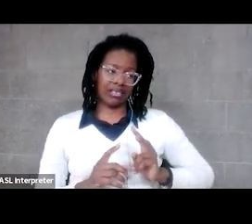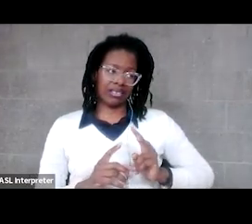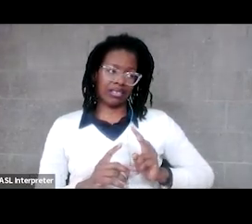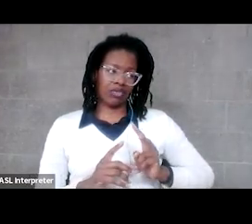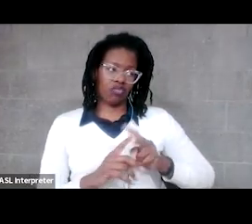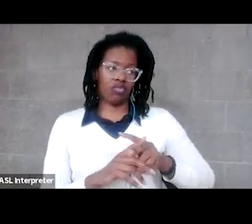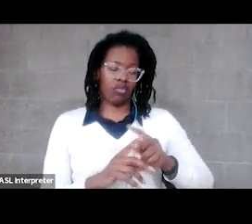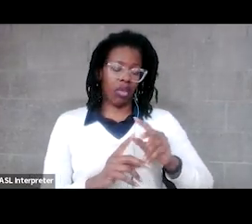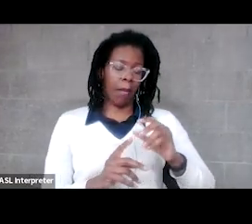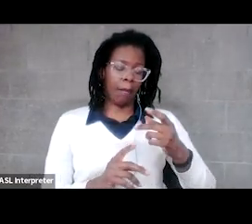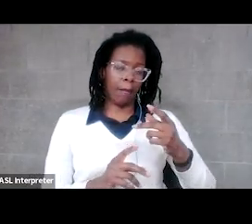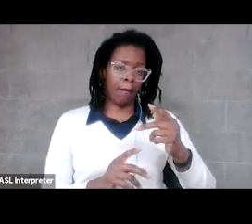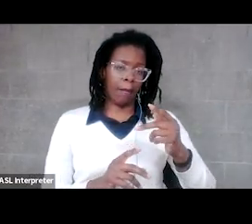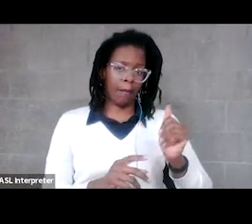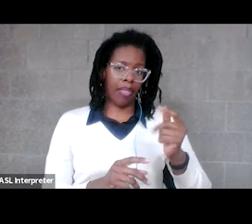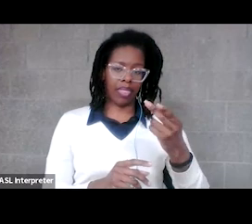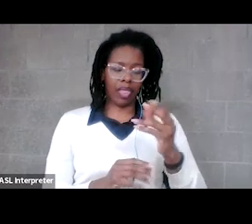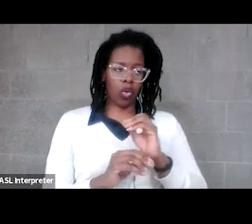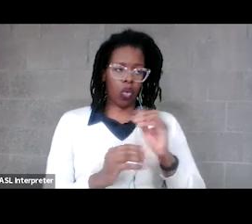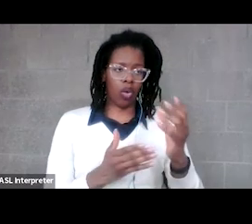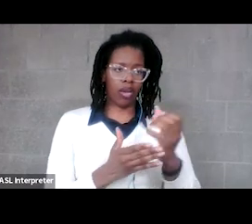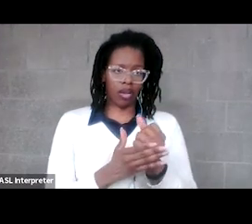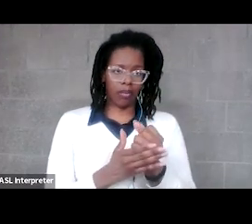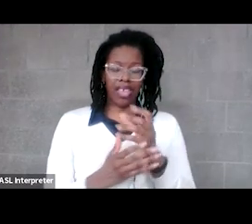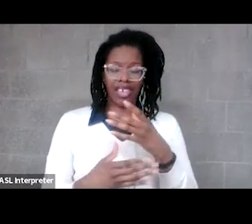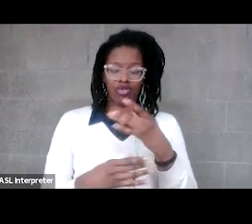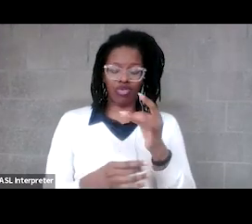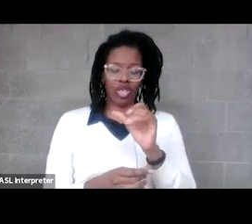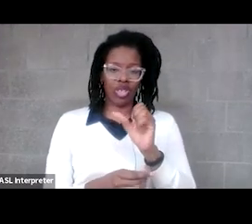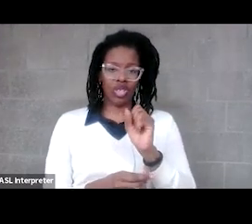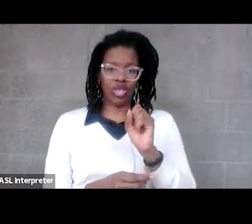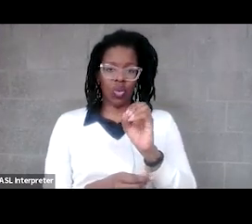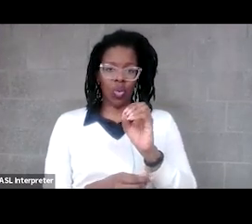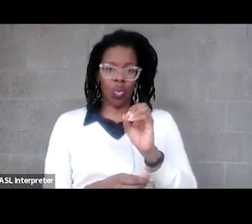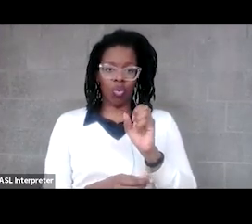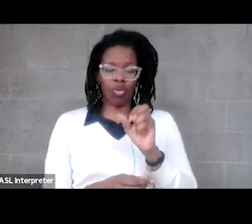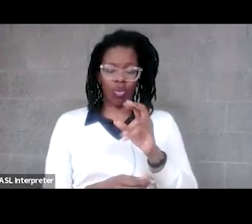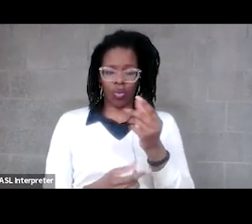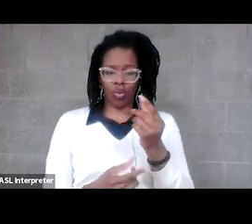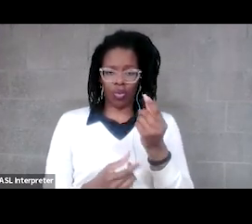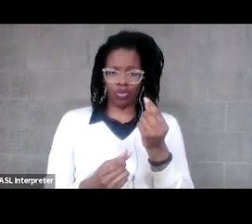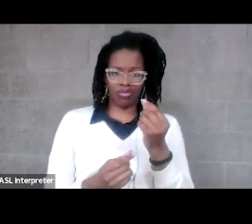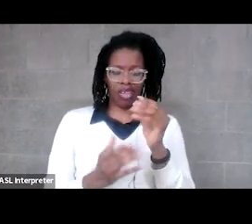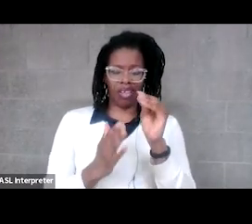pero están interesados en intentar ser SOAR, llenan automáticamente el formulario 3288.